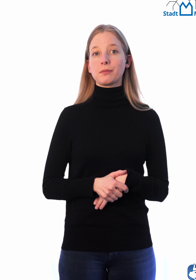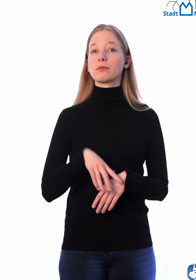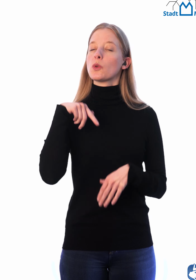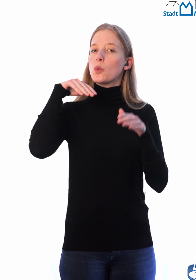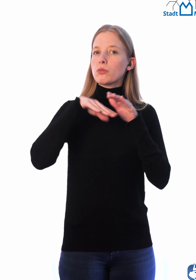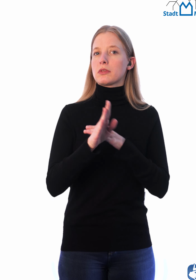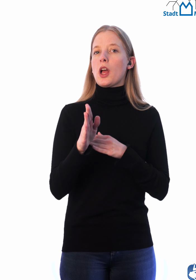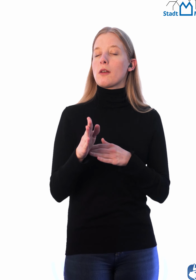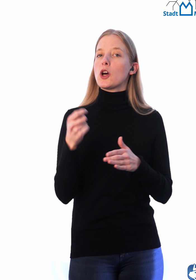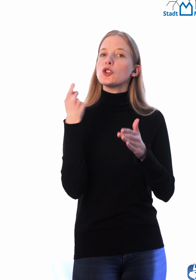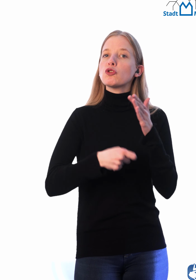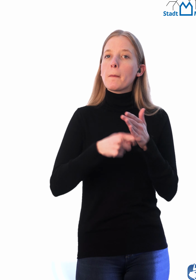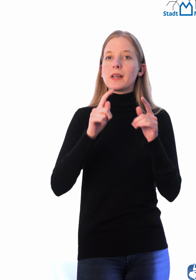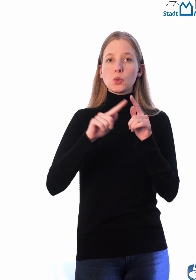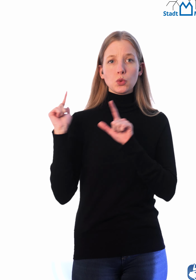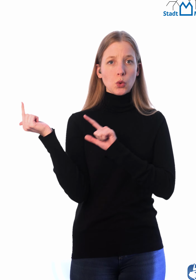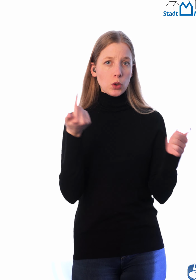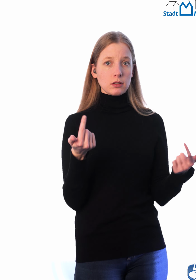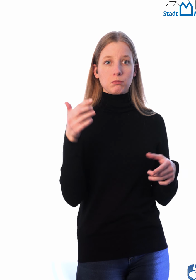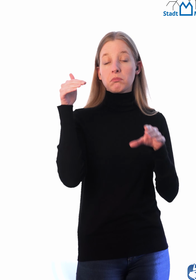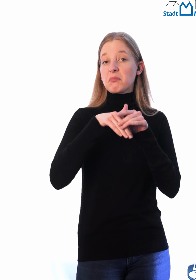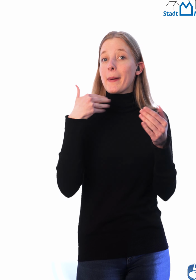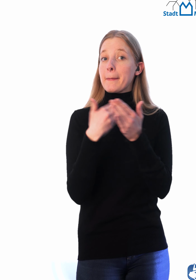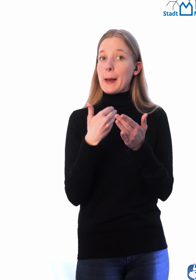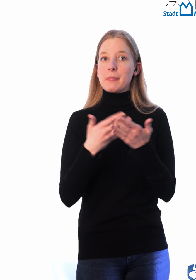Unter „Shopping & Tourismus“ verbergen sich zum Beispiel